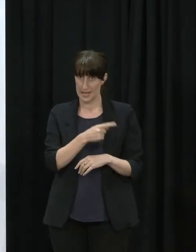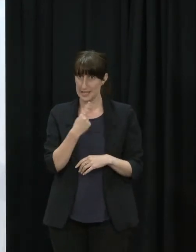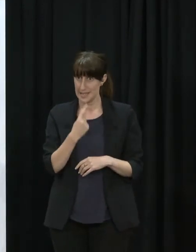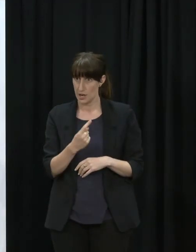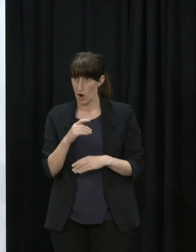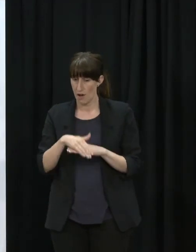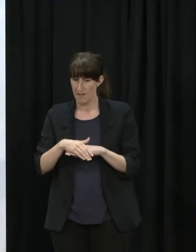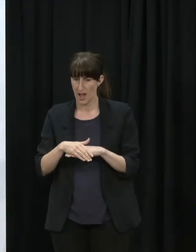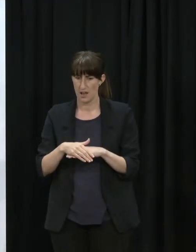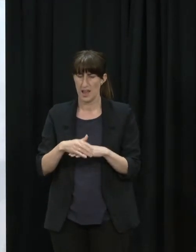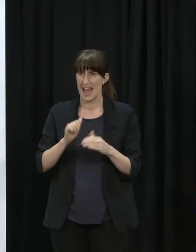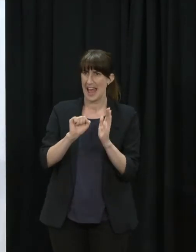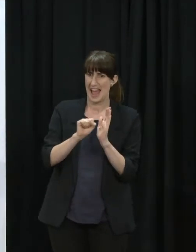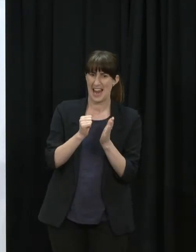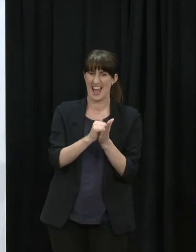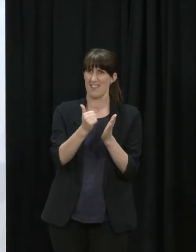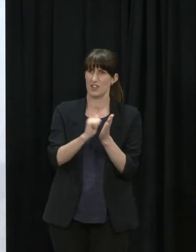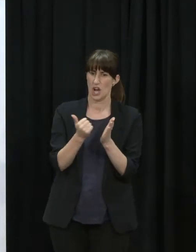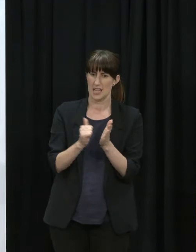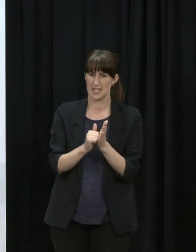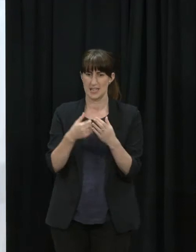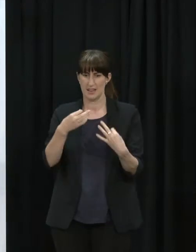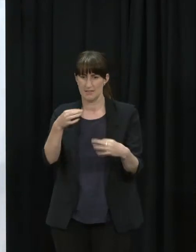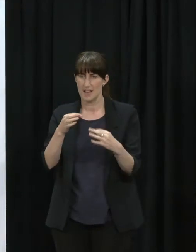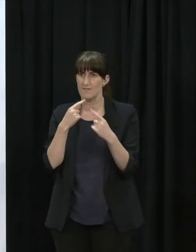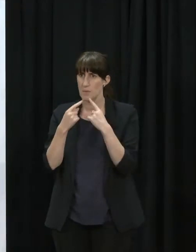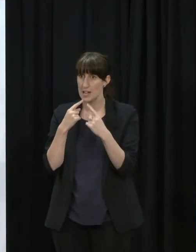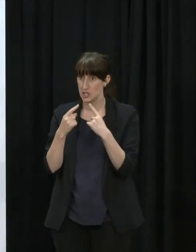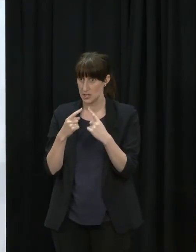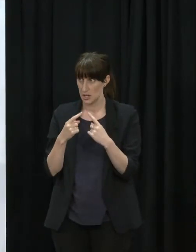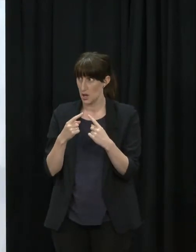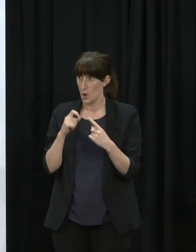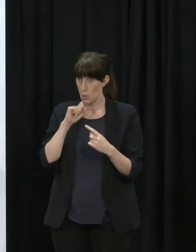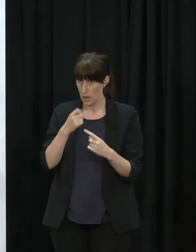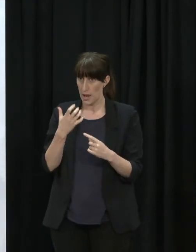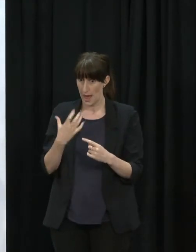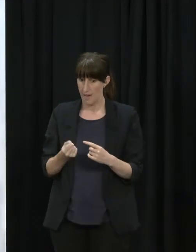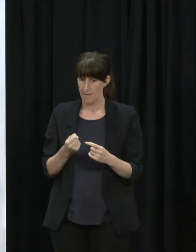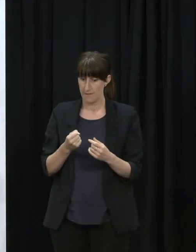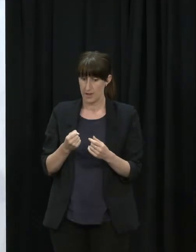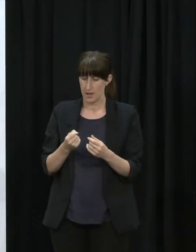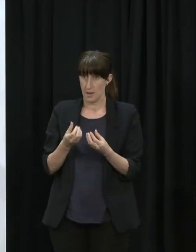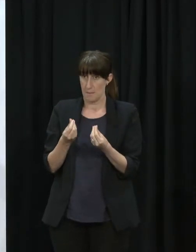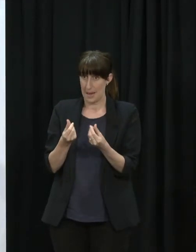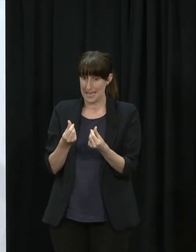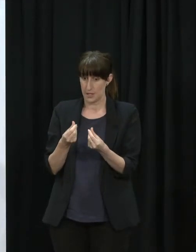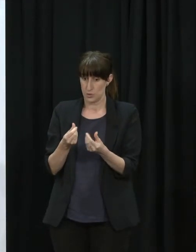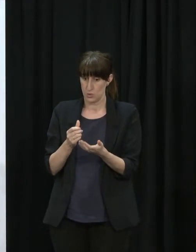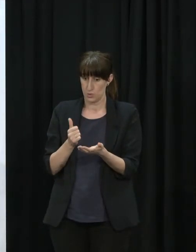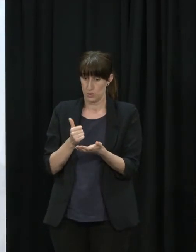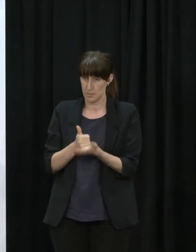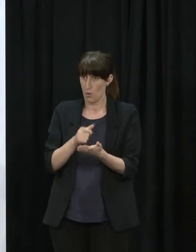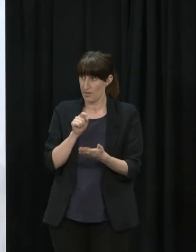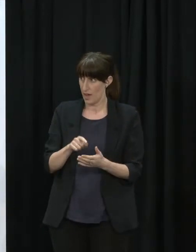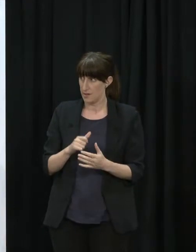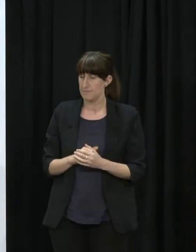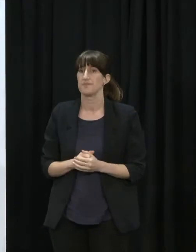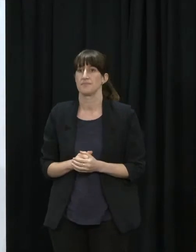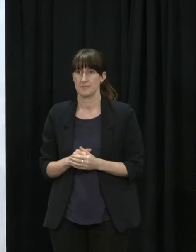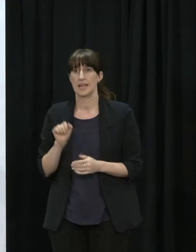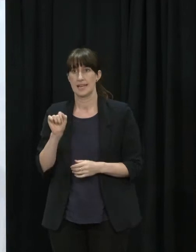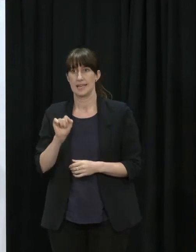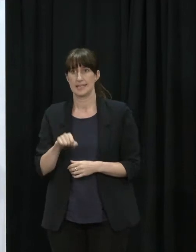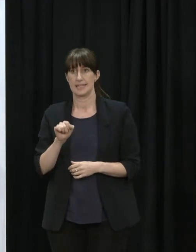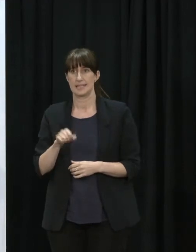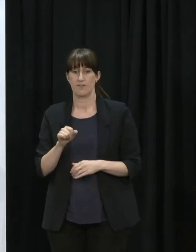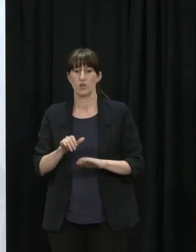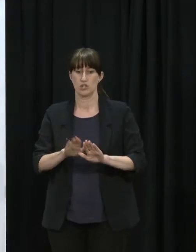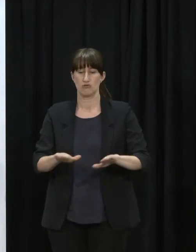whakatutuki i tera kia angitu.